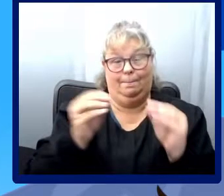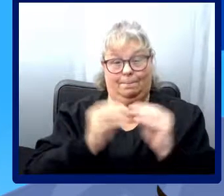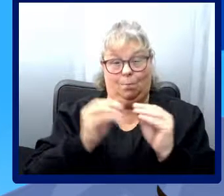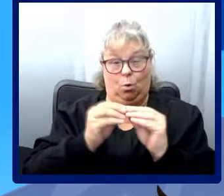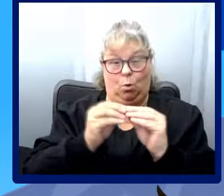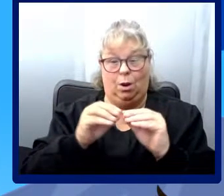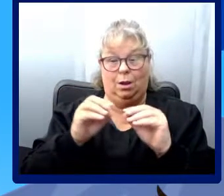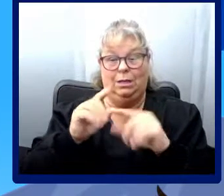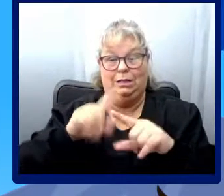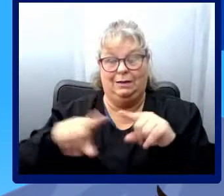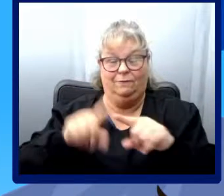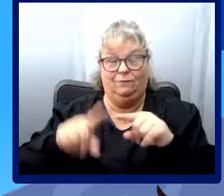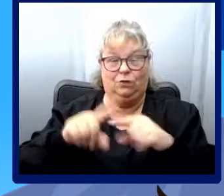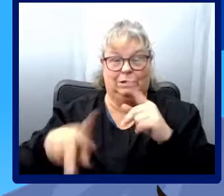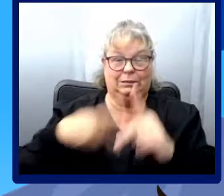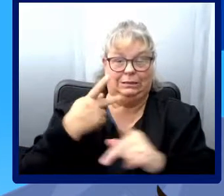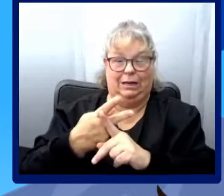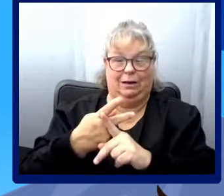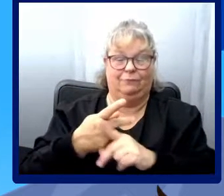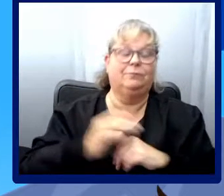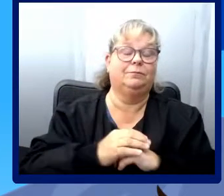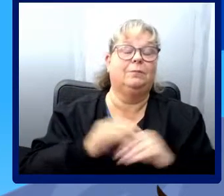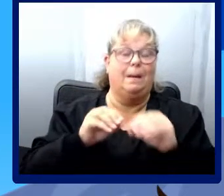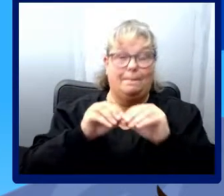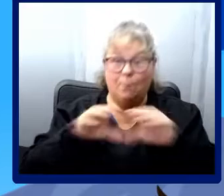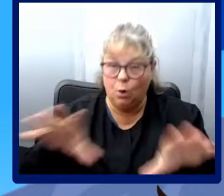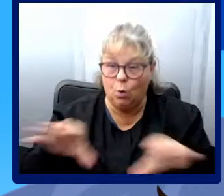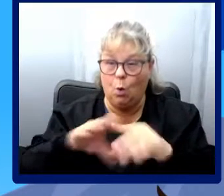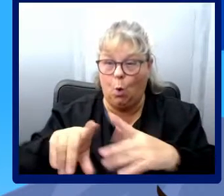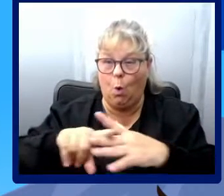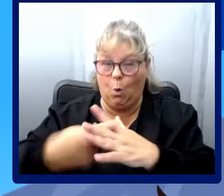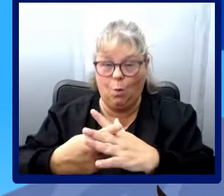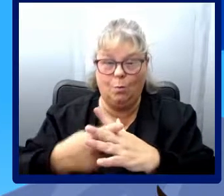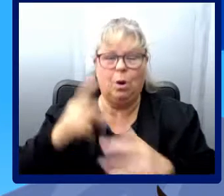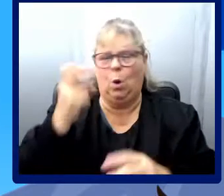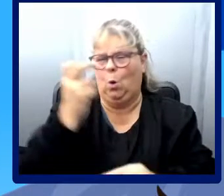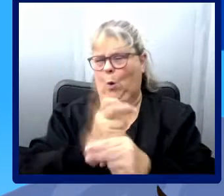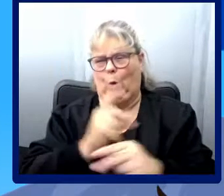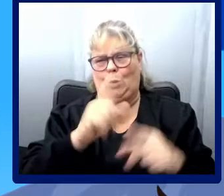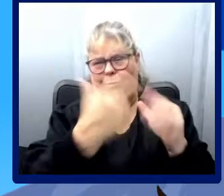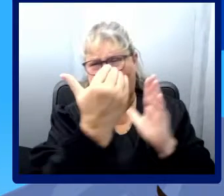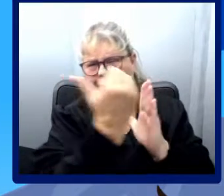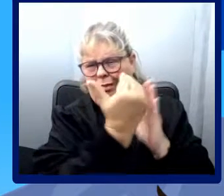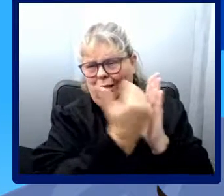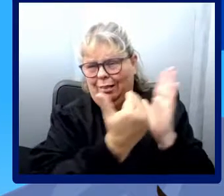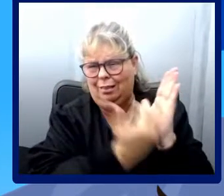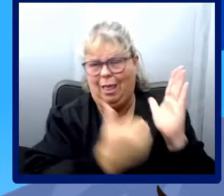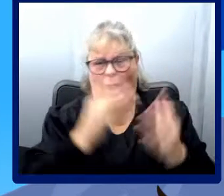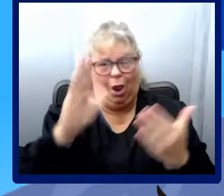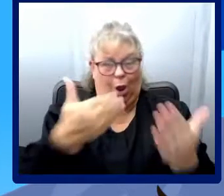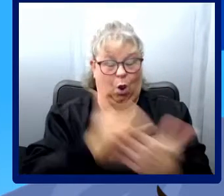un número importante de mejoras. Y es realmente difícil enumerarlas todas, necesitaríamos una sesión especial solo para eso,